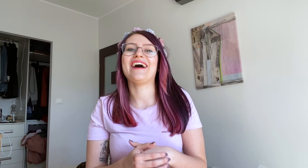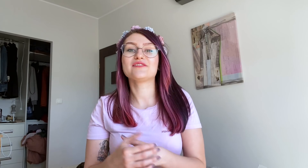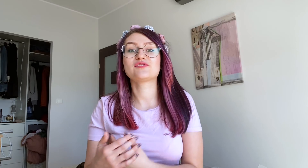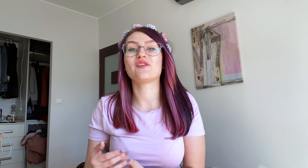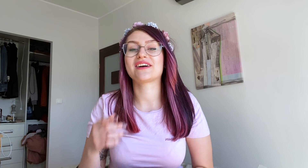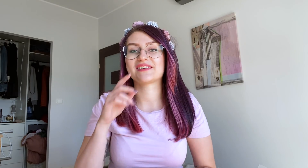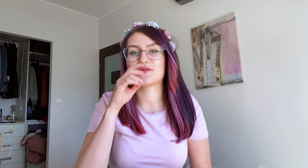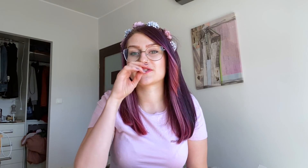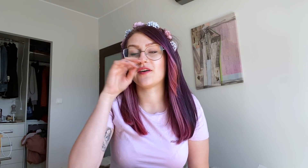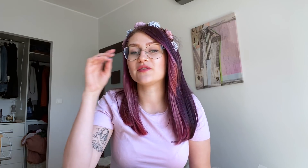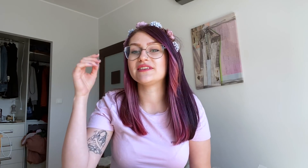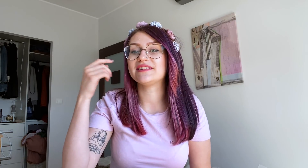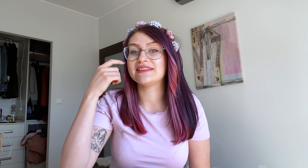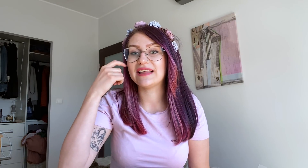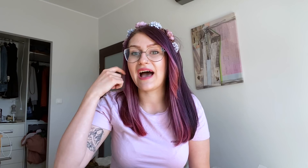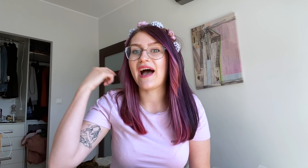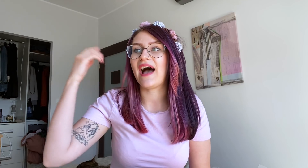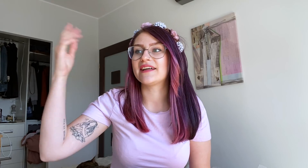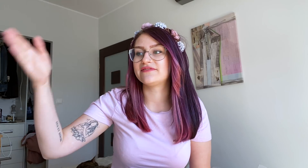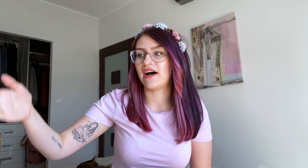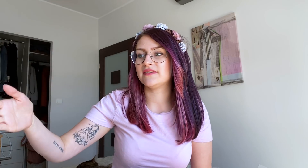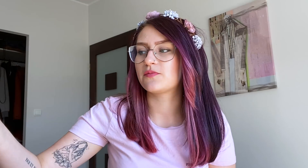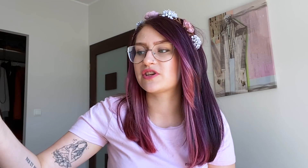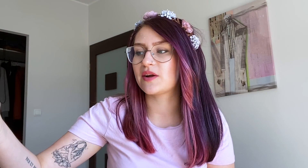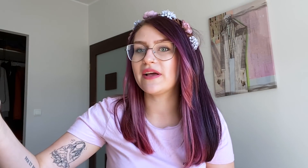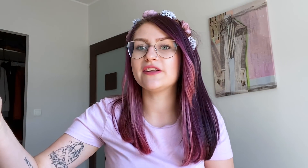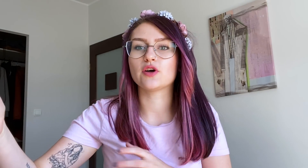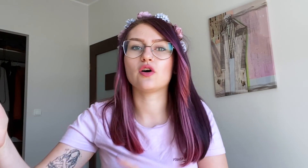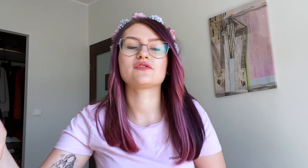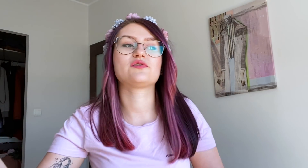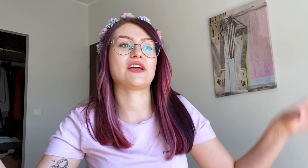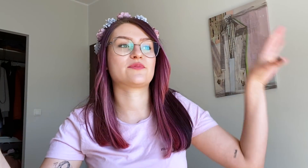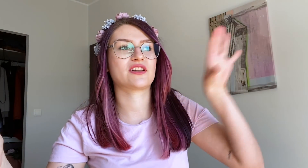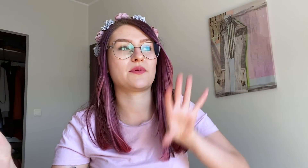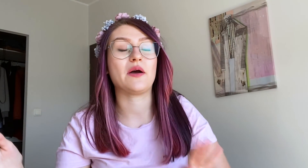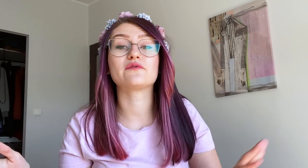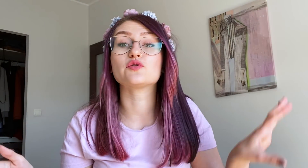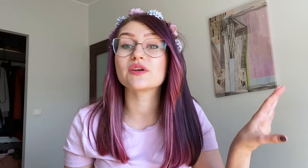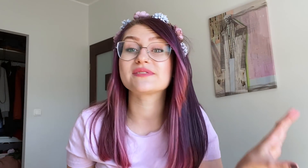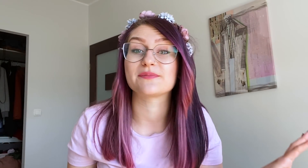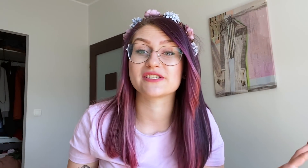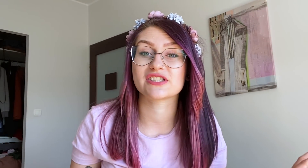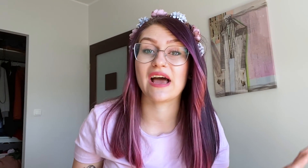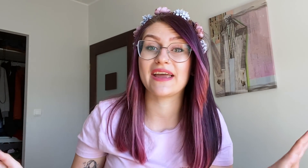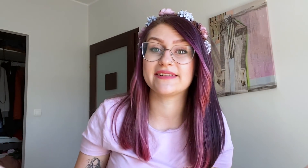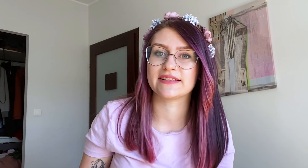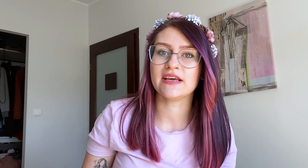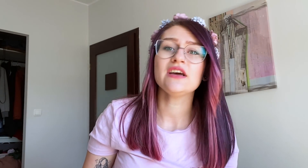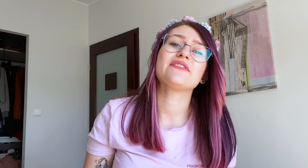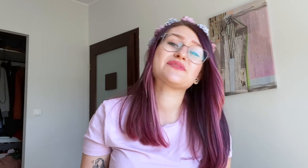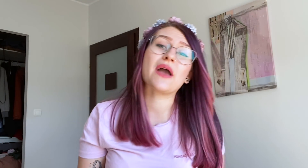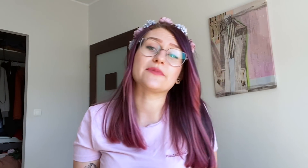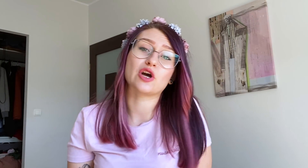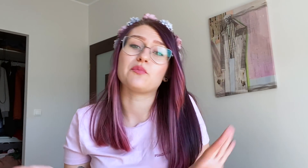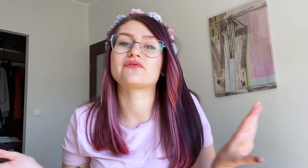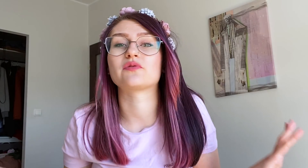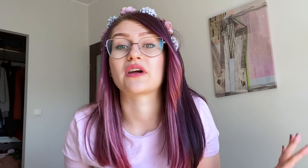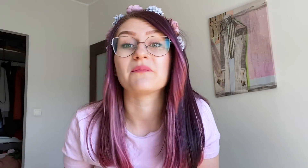A tu się okazało, że oni na A2 przerabiali to, co ja przerabiałam w drugim semestrze A1, więc miałam taką powtórkę.